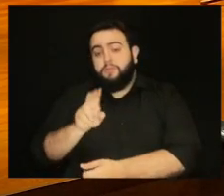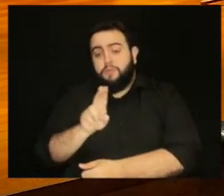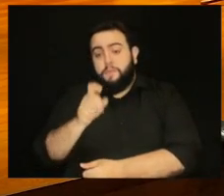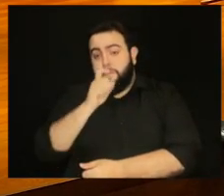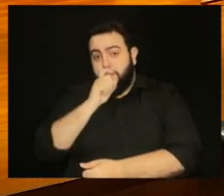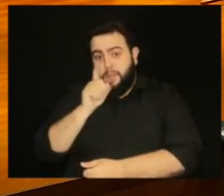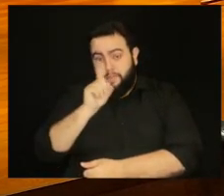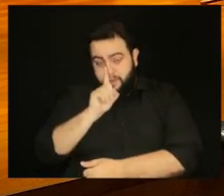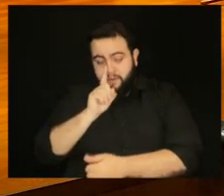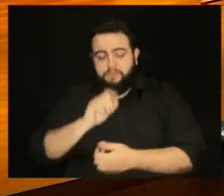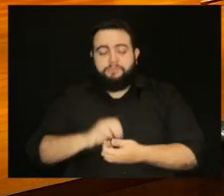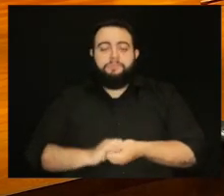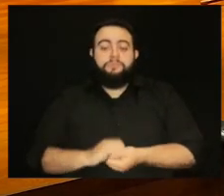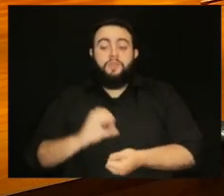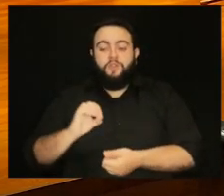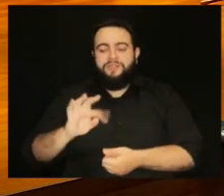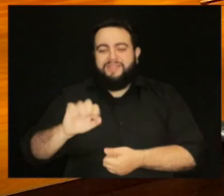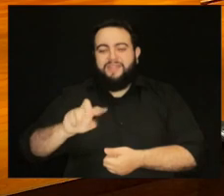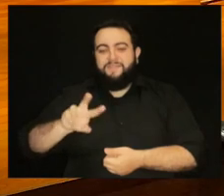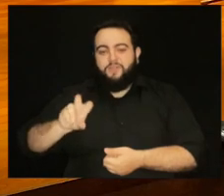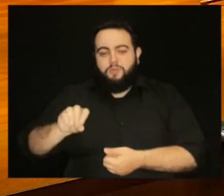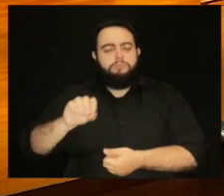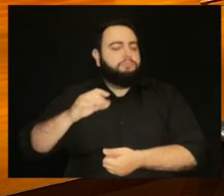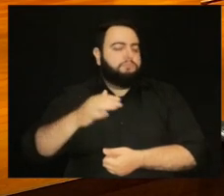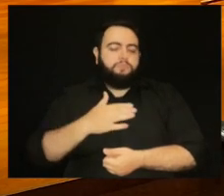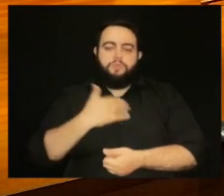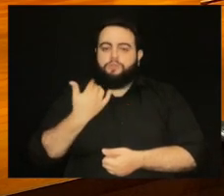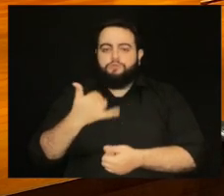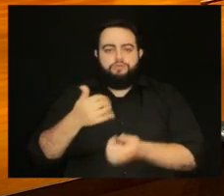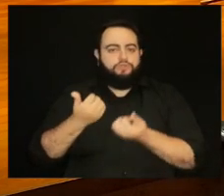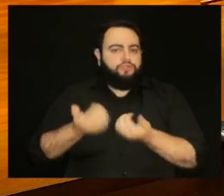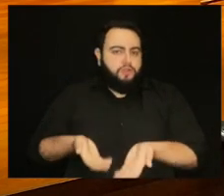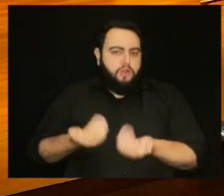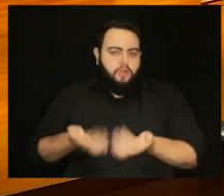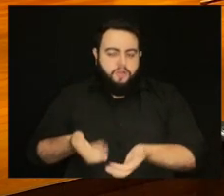40 e poucos anos. Quando ele morreu, o pai dele já tinha morrido há muito tempo, ainda não